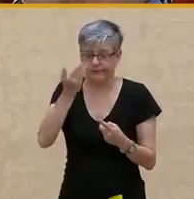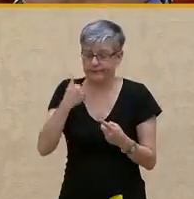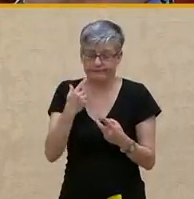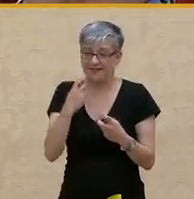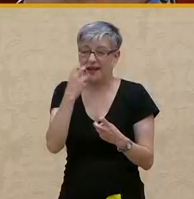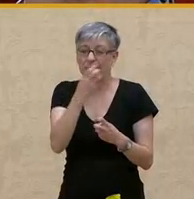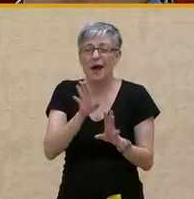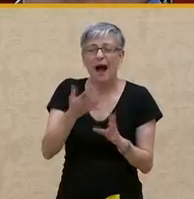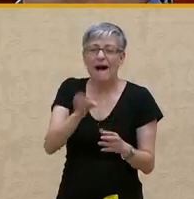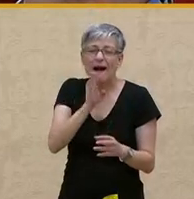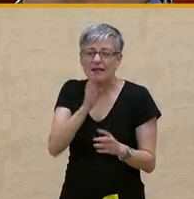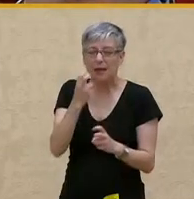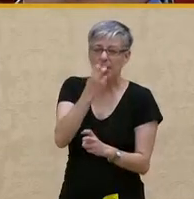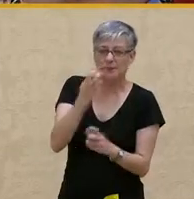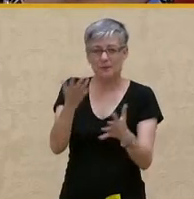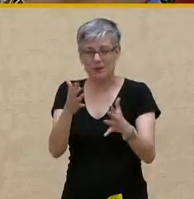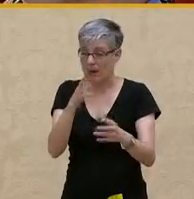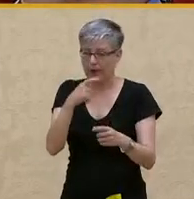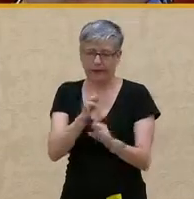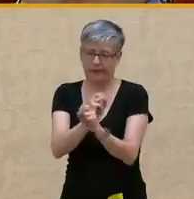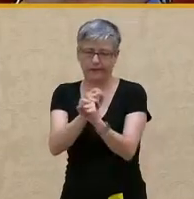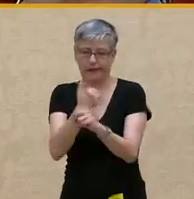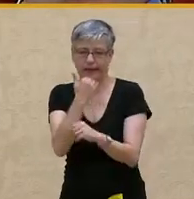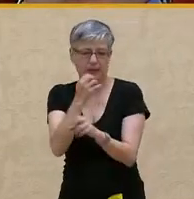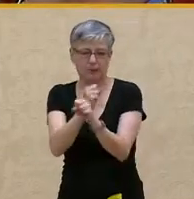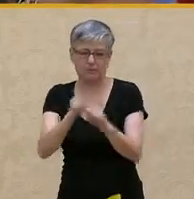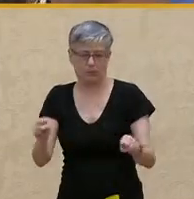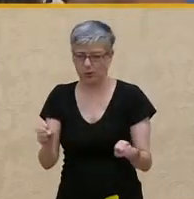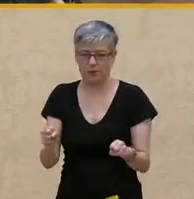sí que podía, pero ya sí que no puedo. Es muy difícil, y necesito la ayuda del guía